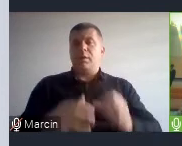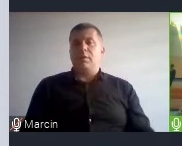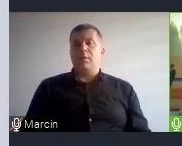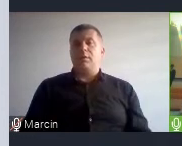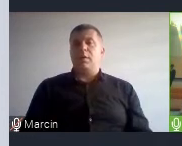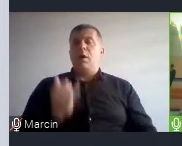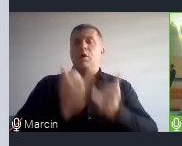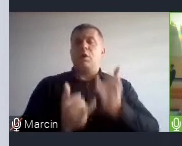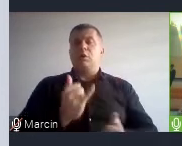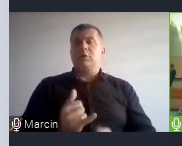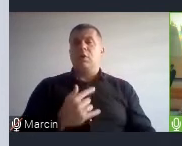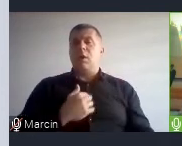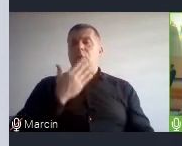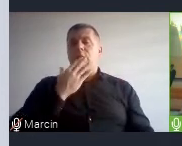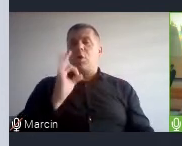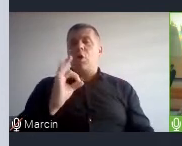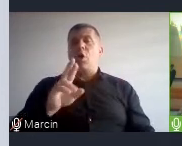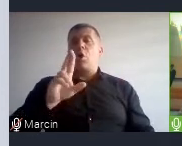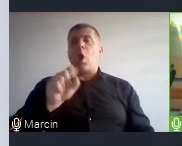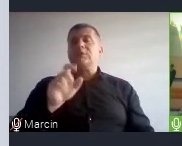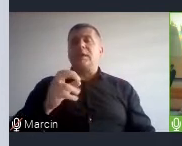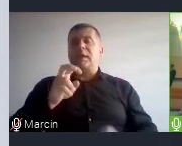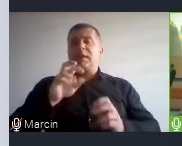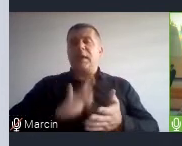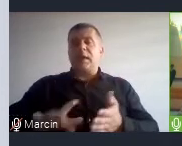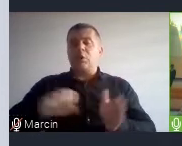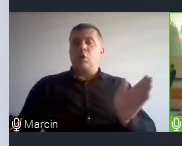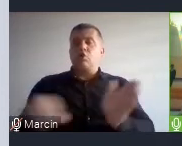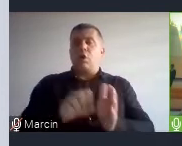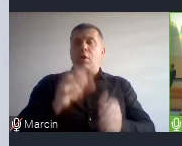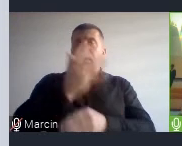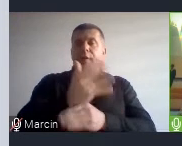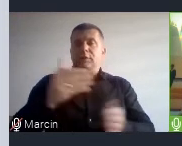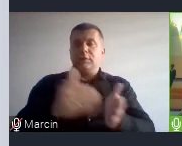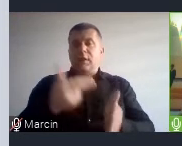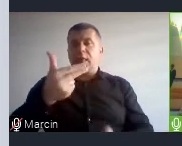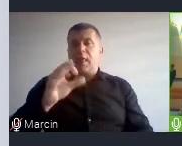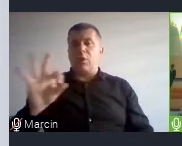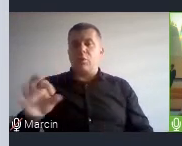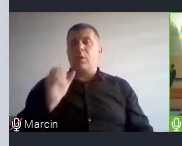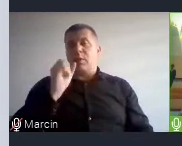Jeżeli mówimy o rozeznawaniu rynku, czyli do 50 000 netto – tak, jak najbardziej,